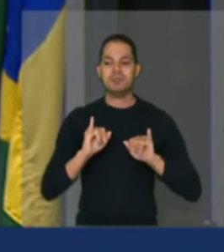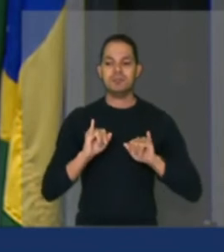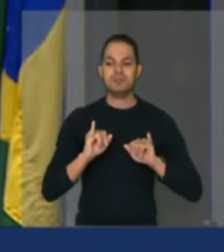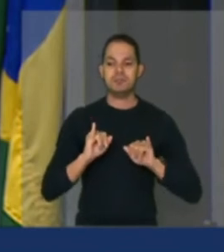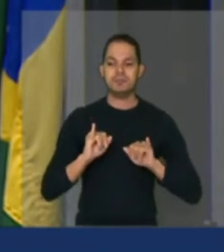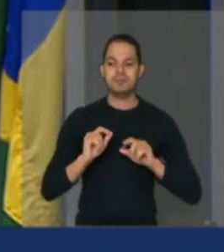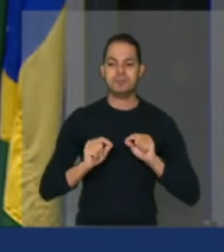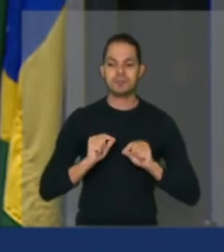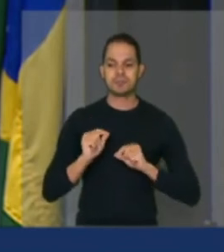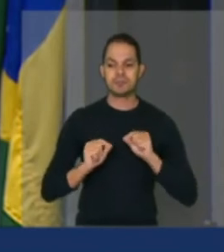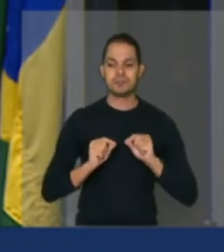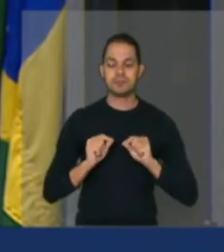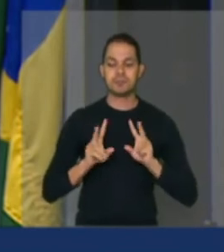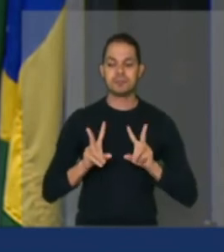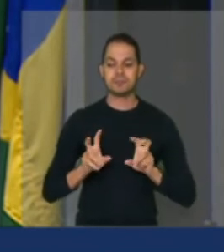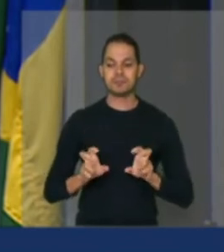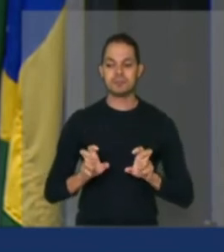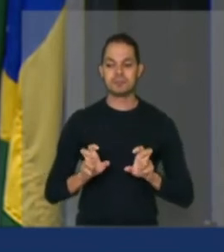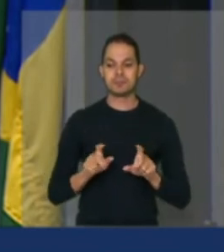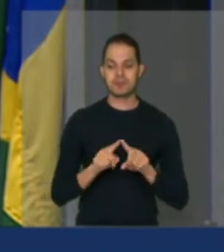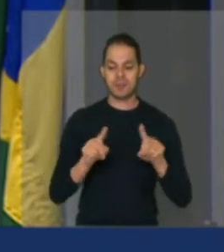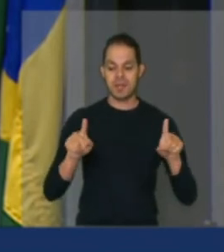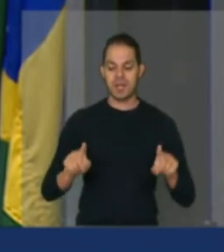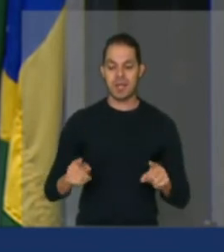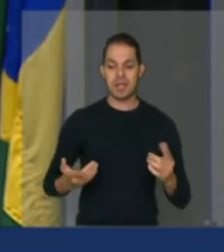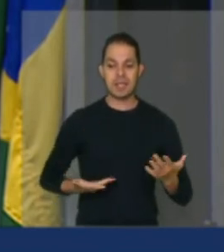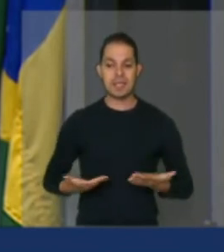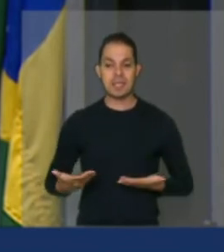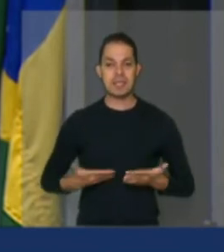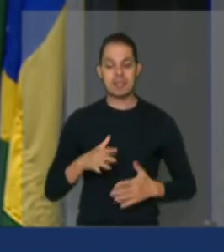PRESIDENTE, NESSE INSTANTE DE TEMPO QUE ME FALTA, SOBRE OS SERVIDORES DA SEGURANÇA DE